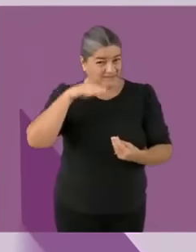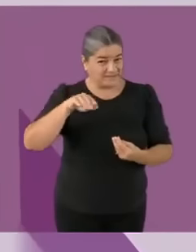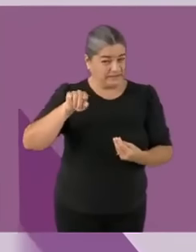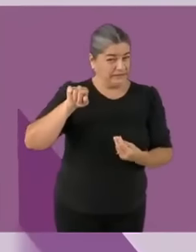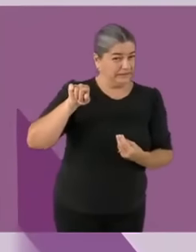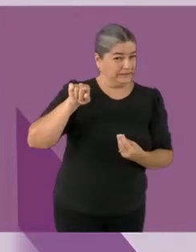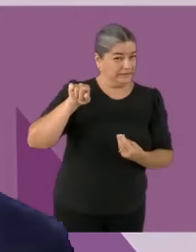13 👆🤓